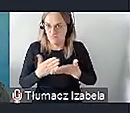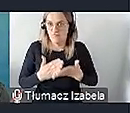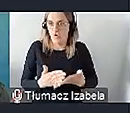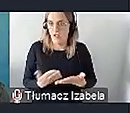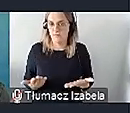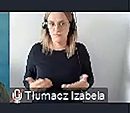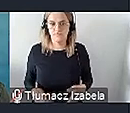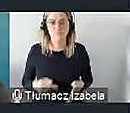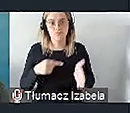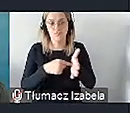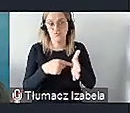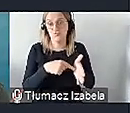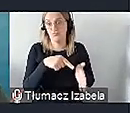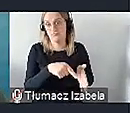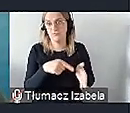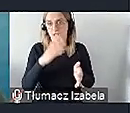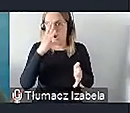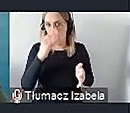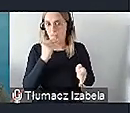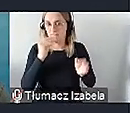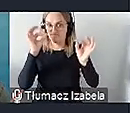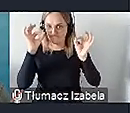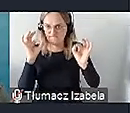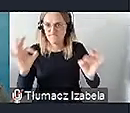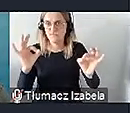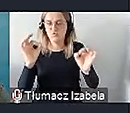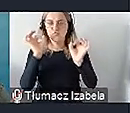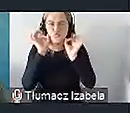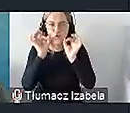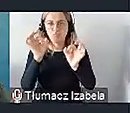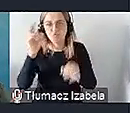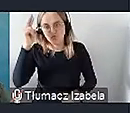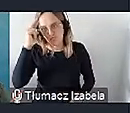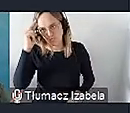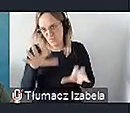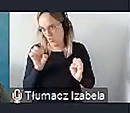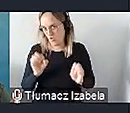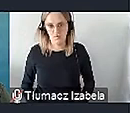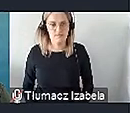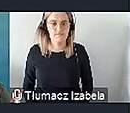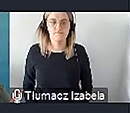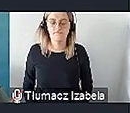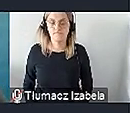Więc tutaj obraz konkretyzuje i ułatwia zrozumienie - zdecydowanie. Piąty argument...